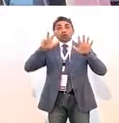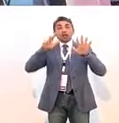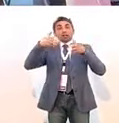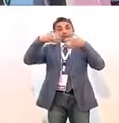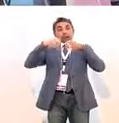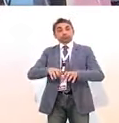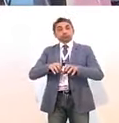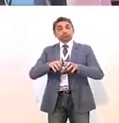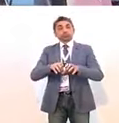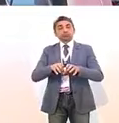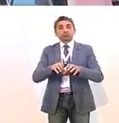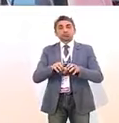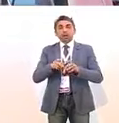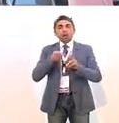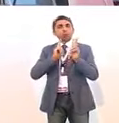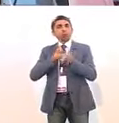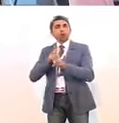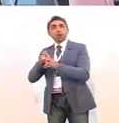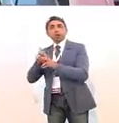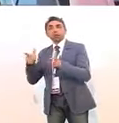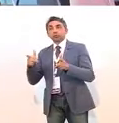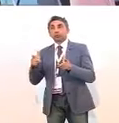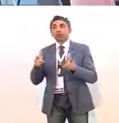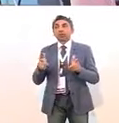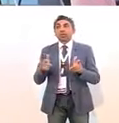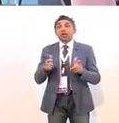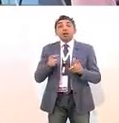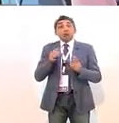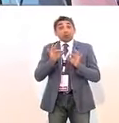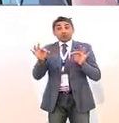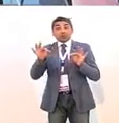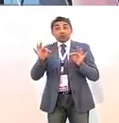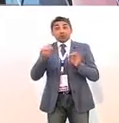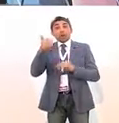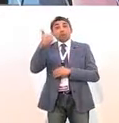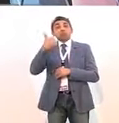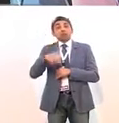Appena si renderanno conto che in realtà questa misura dei 1000 euro sono gli 80 euro